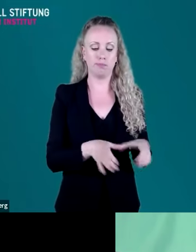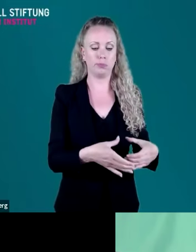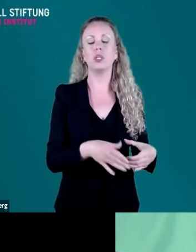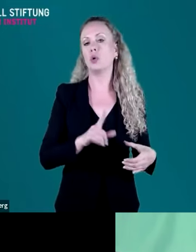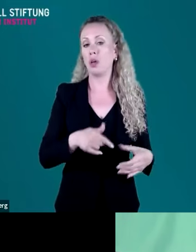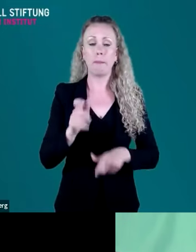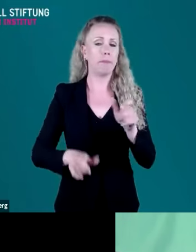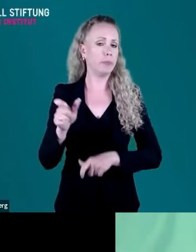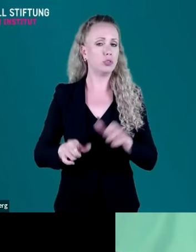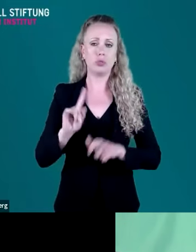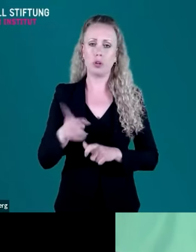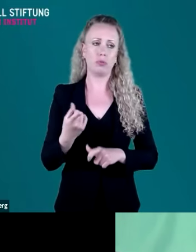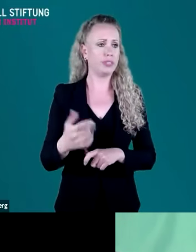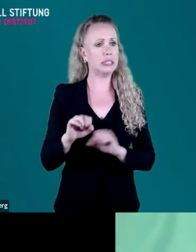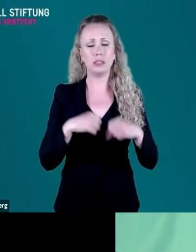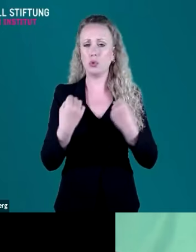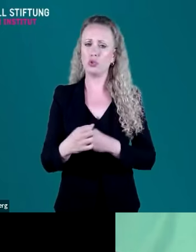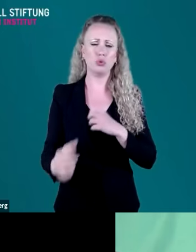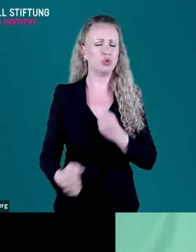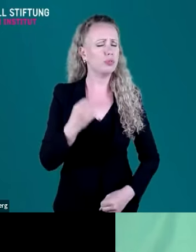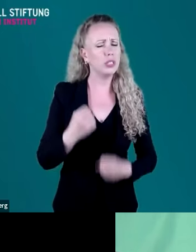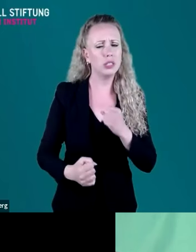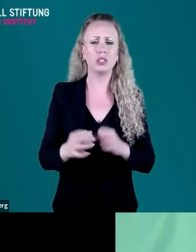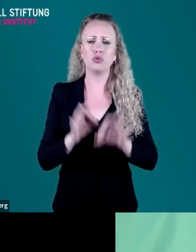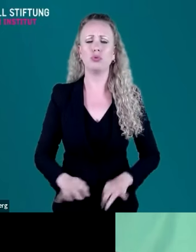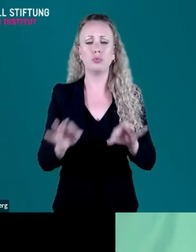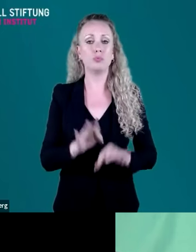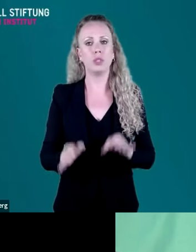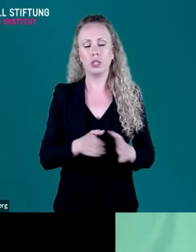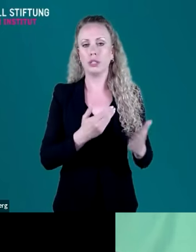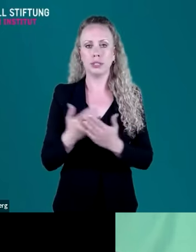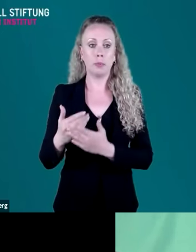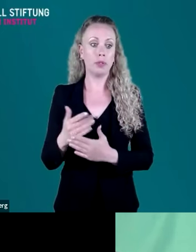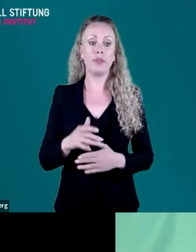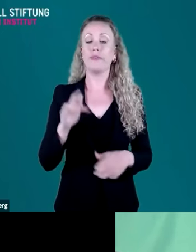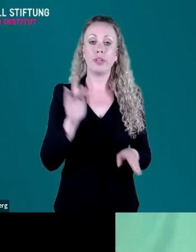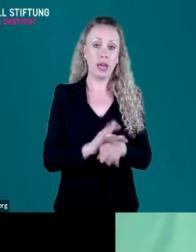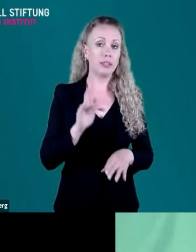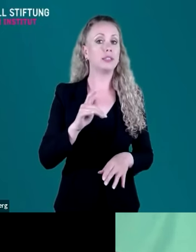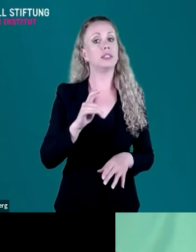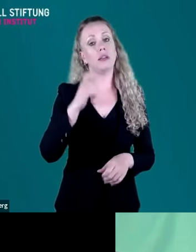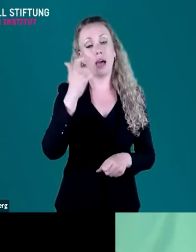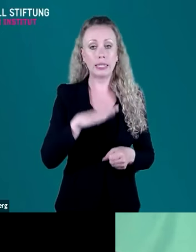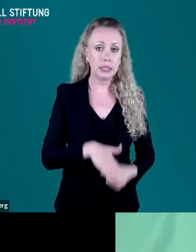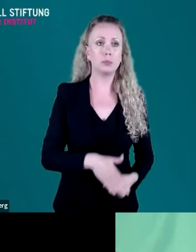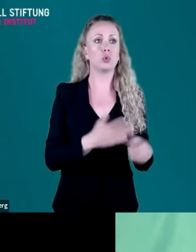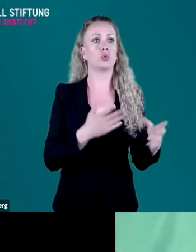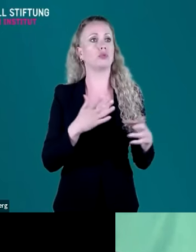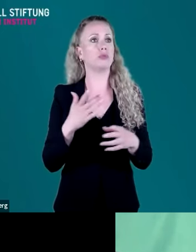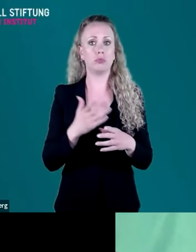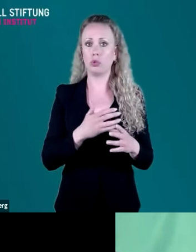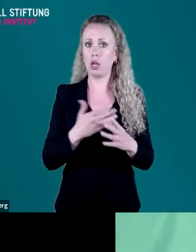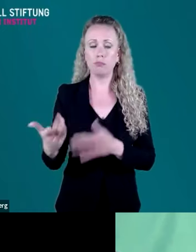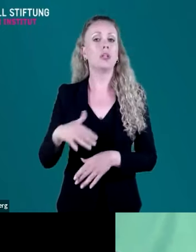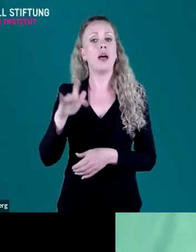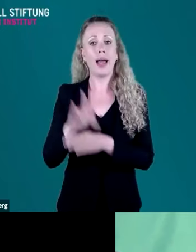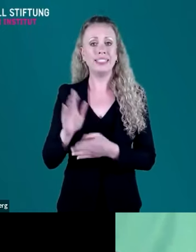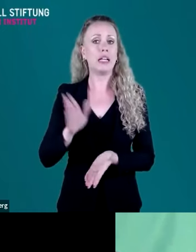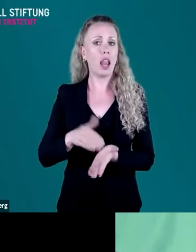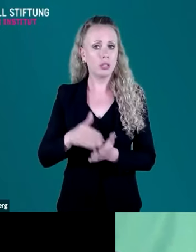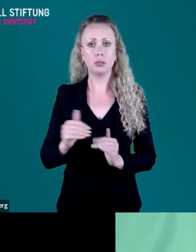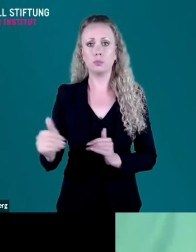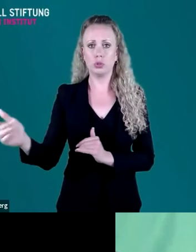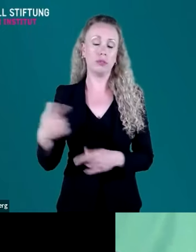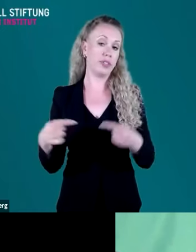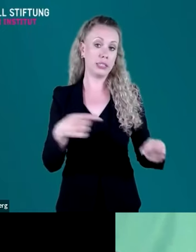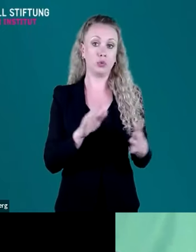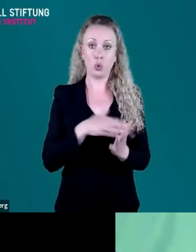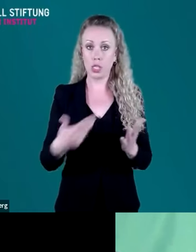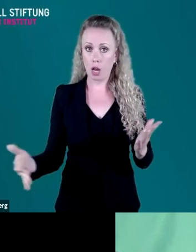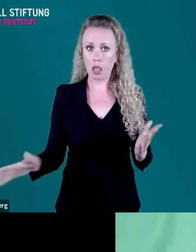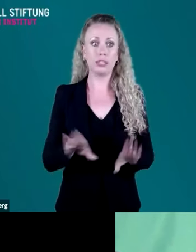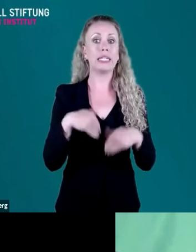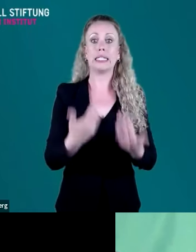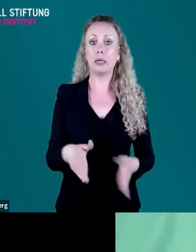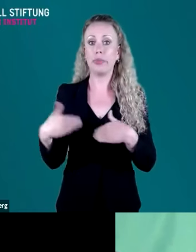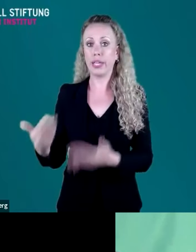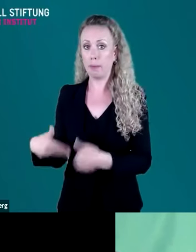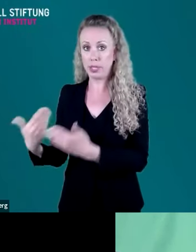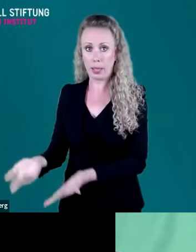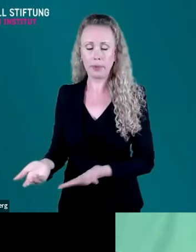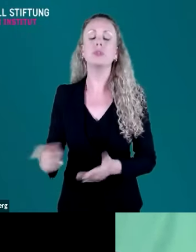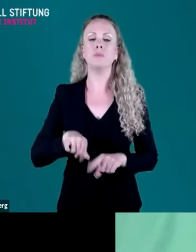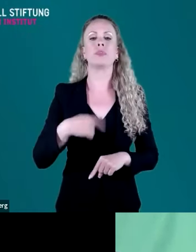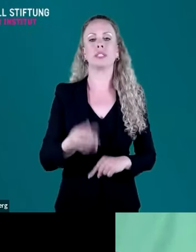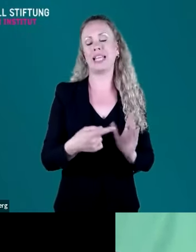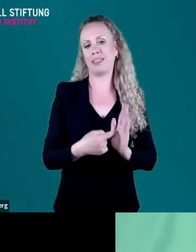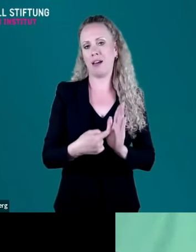Wenn es da dann halt einen „Diskursatlas Antiklassismus“ gäbe und „Diskursatlas Antirassismus“, dann würden sich diese ganzen Narrative auch nochmal ganz anders verketten.